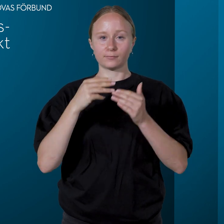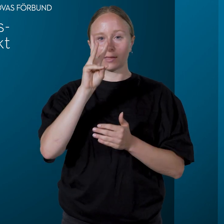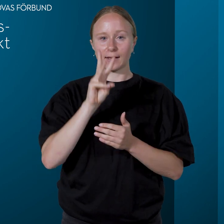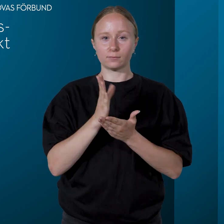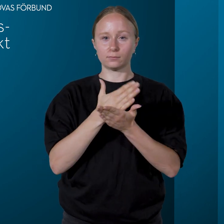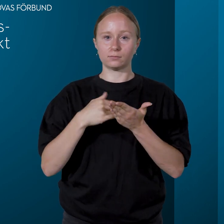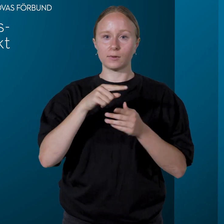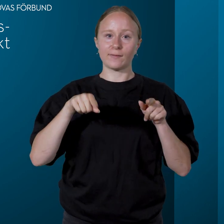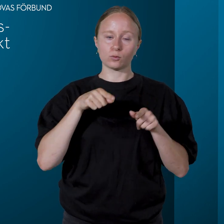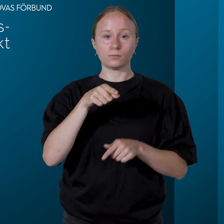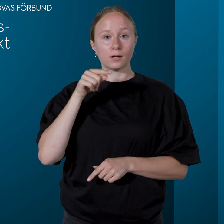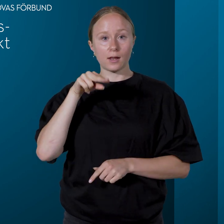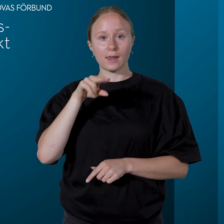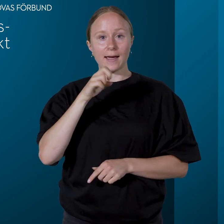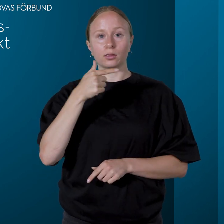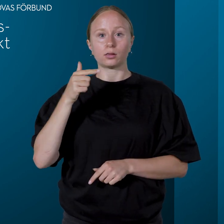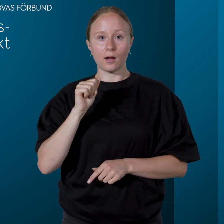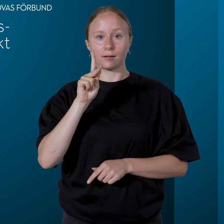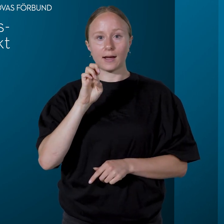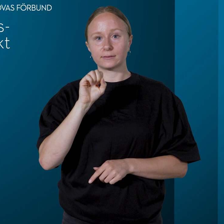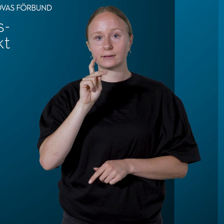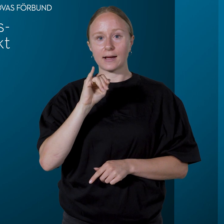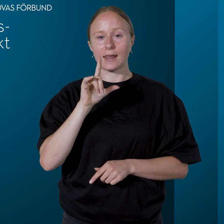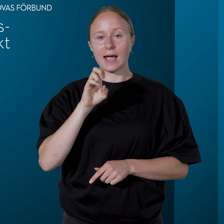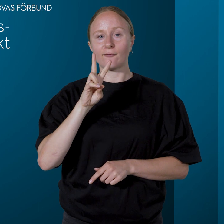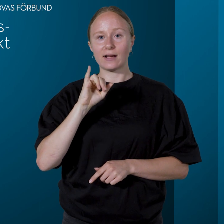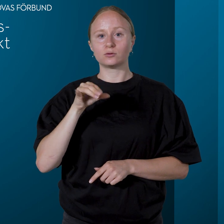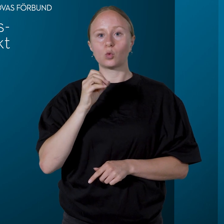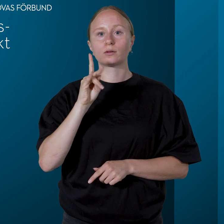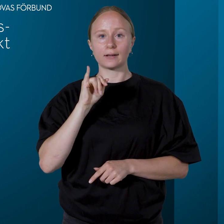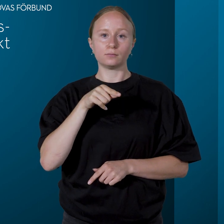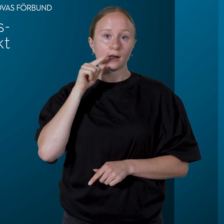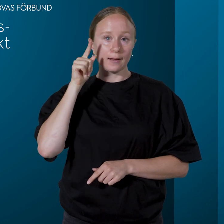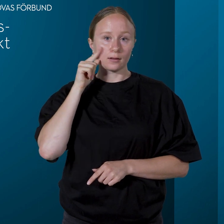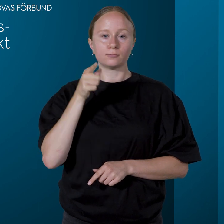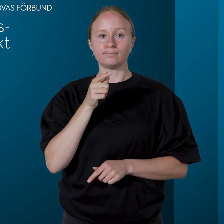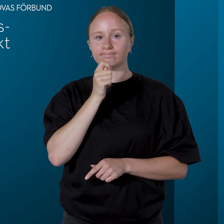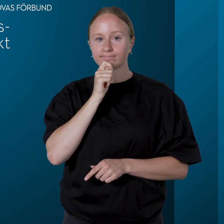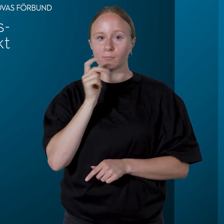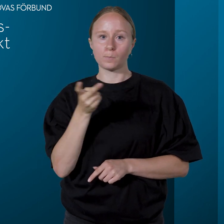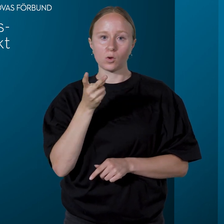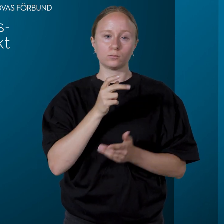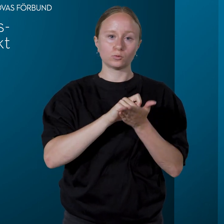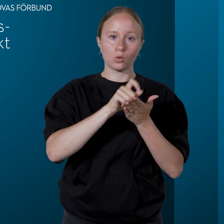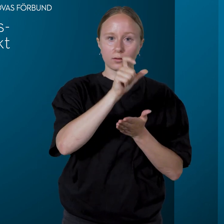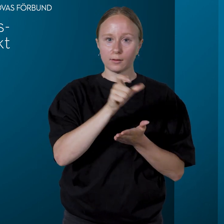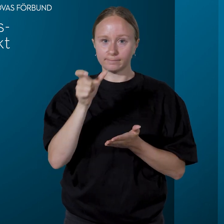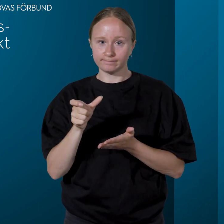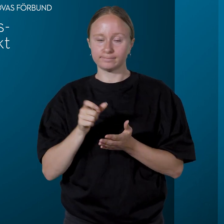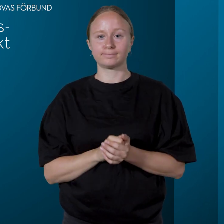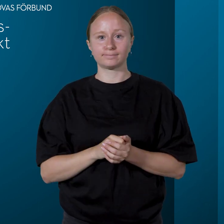I den tredje delen intervjuar Netta Keski-Levijoki båda journalisterna.